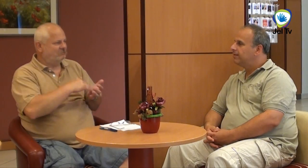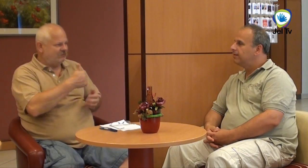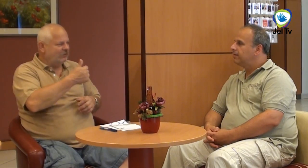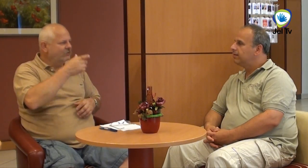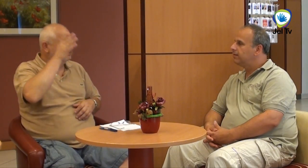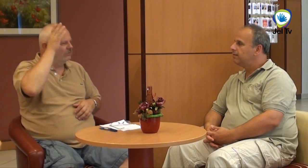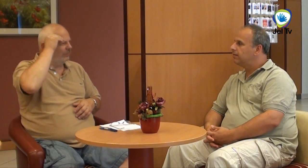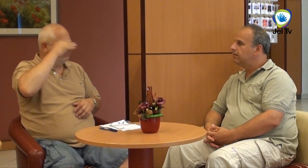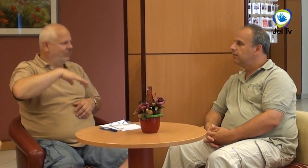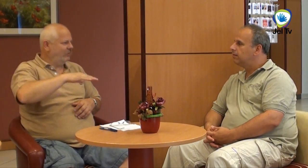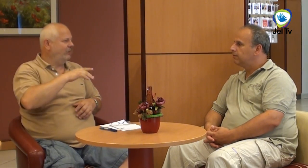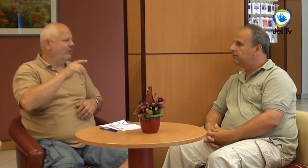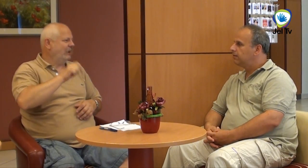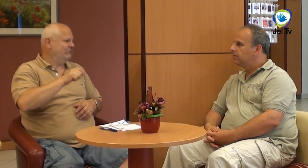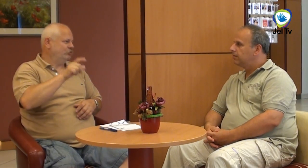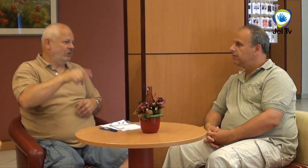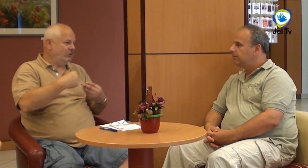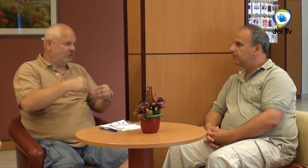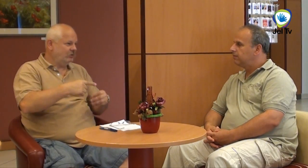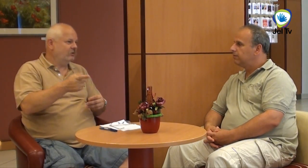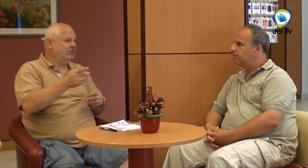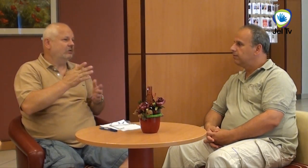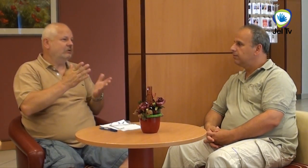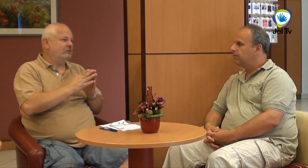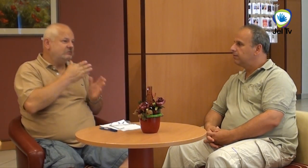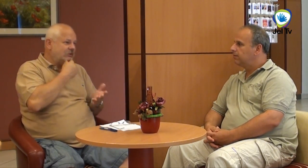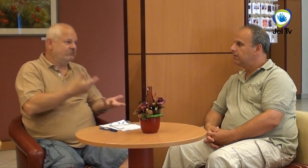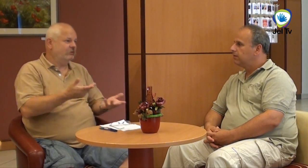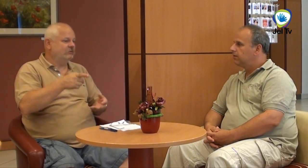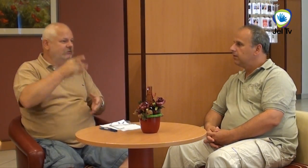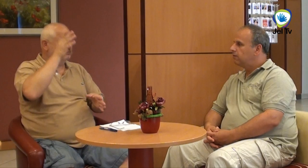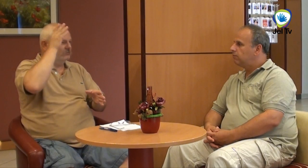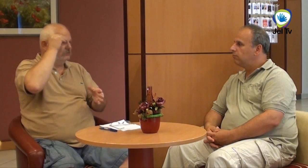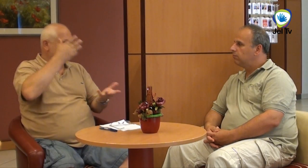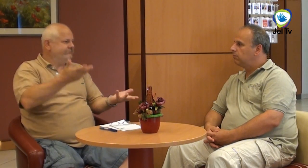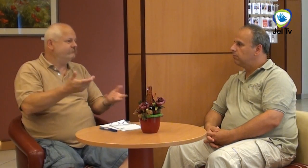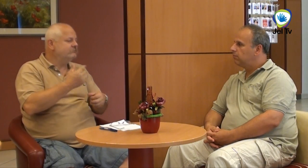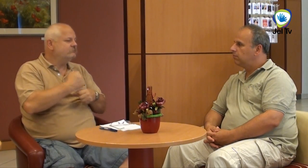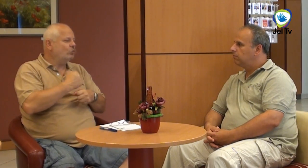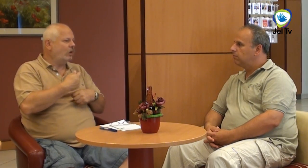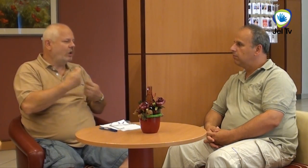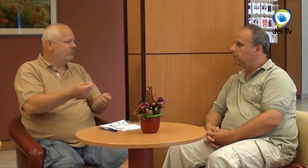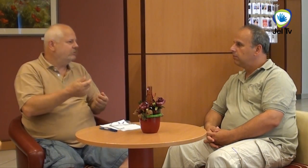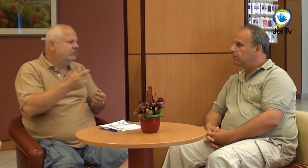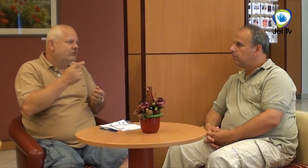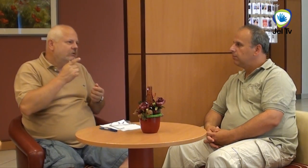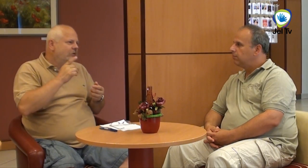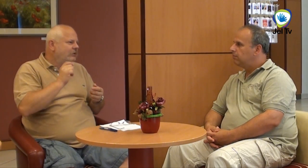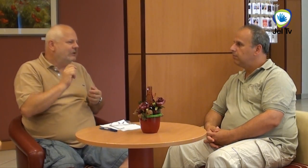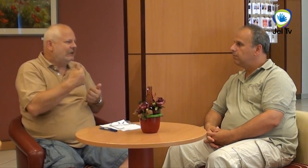Még egy dolog, az értelmi fogyatékosok képviselője kéri, hogy adjanak munkát nekik.